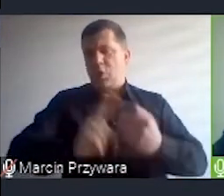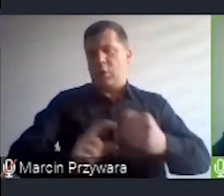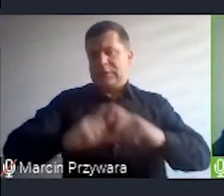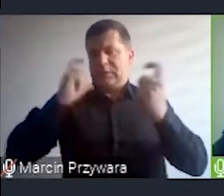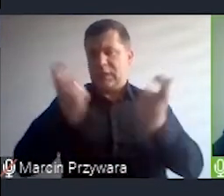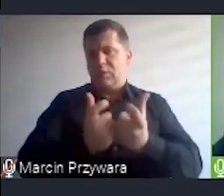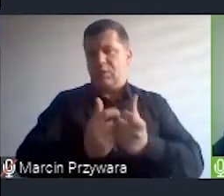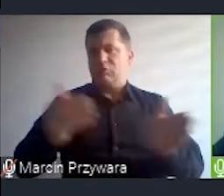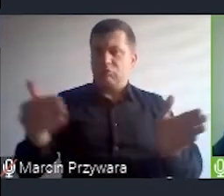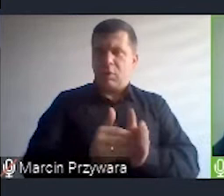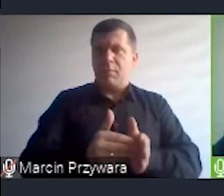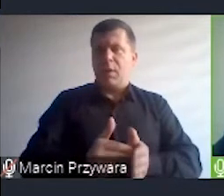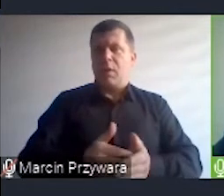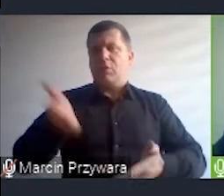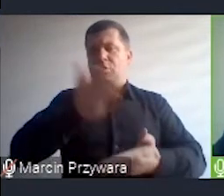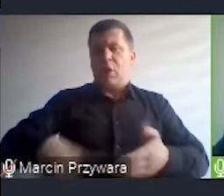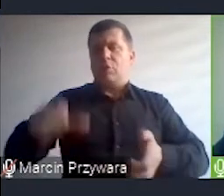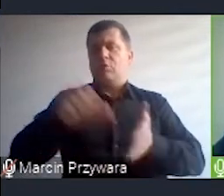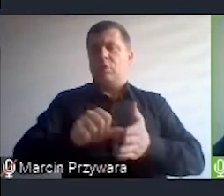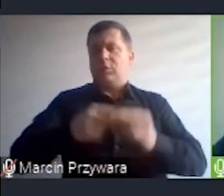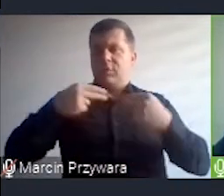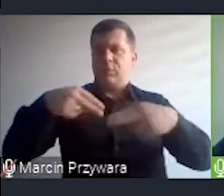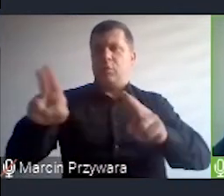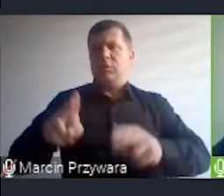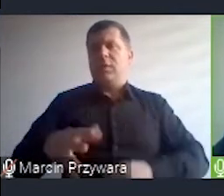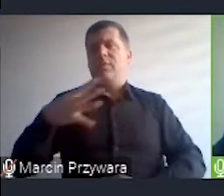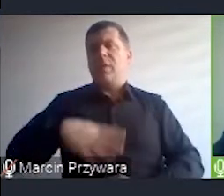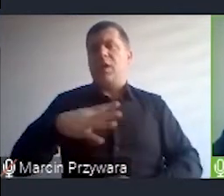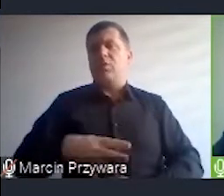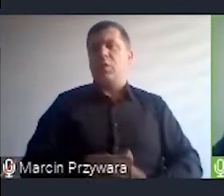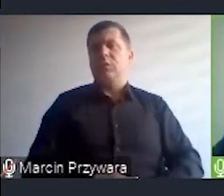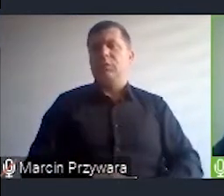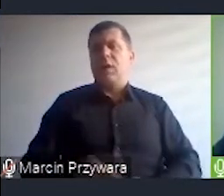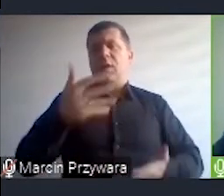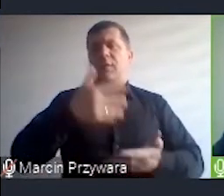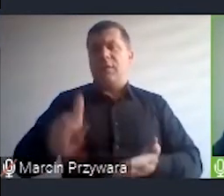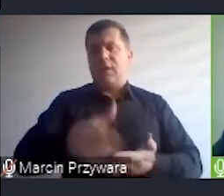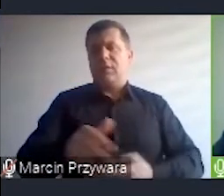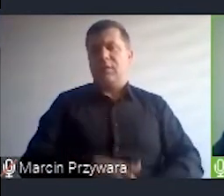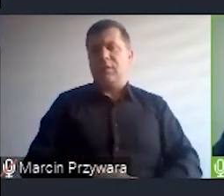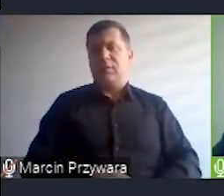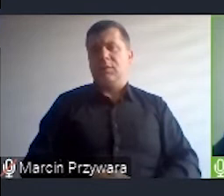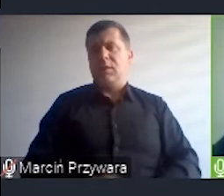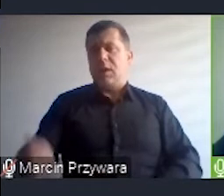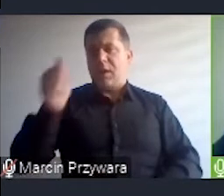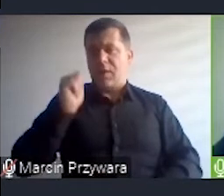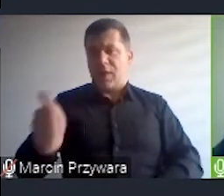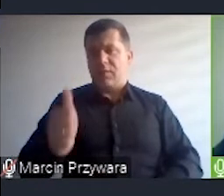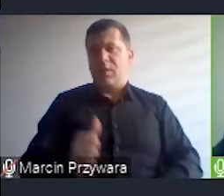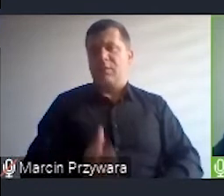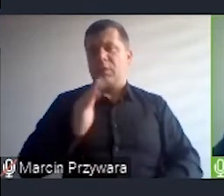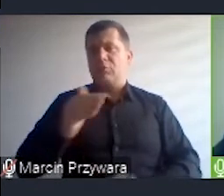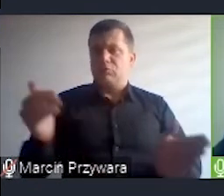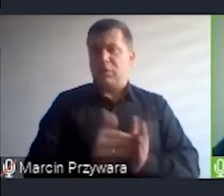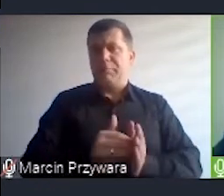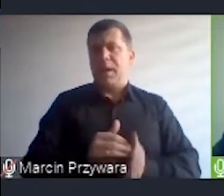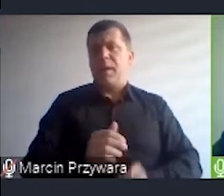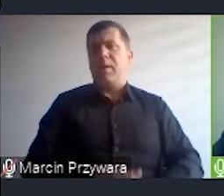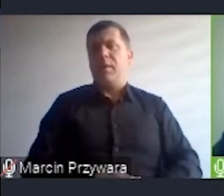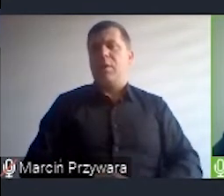no i trzeba będzie część środków zwrócić wartość wydatku kwalifikowalnego, będzie trzeba rozliczyć.